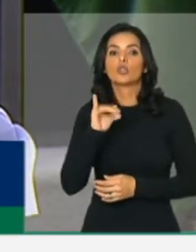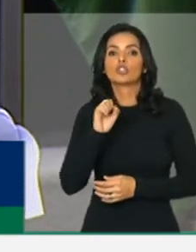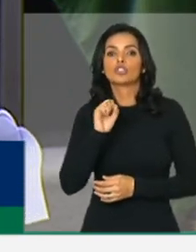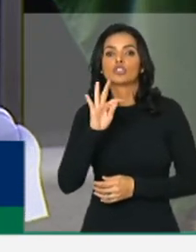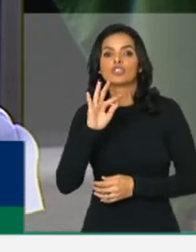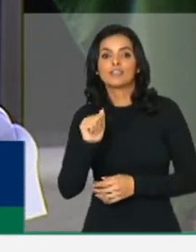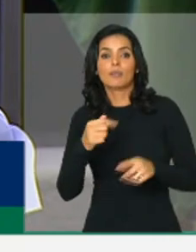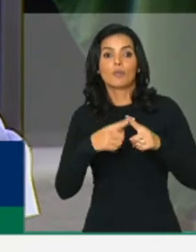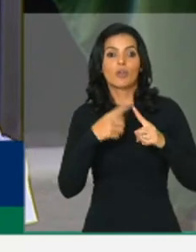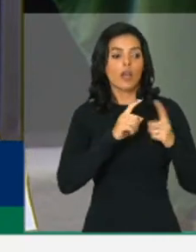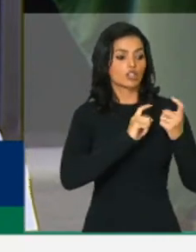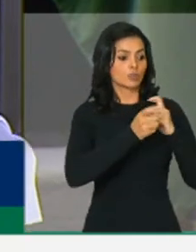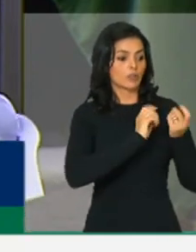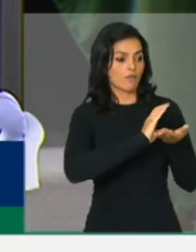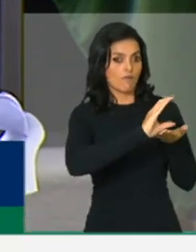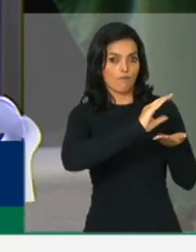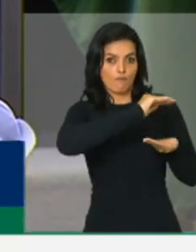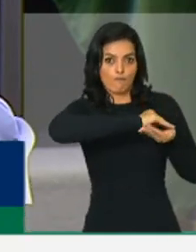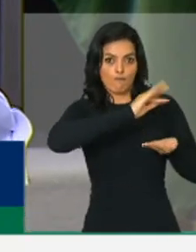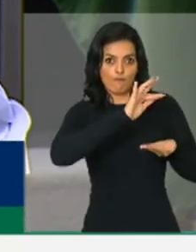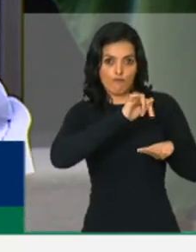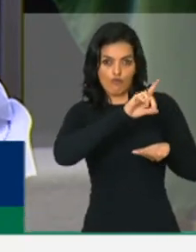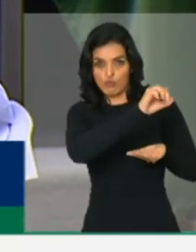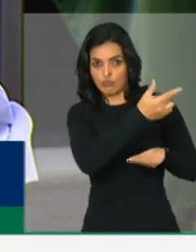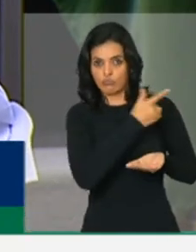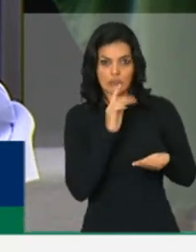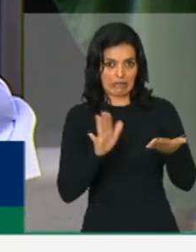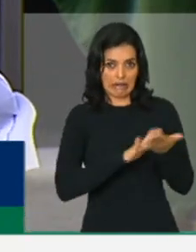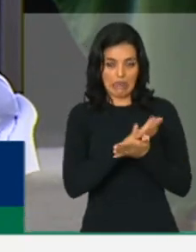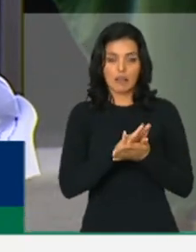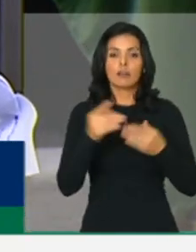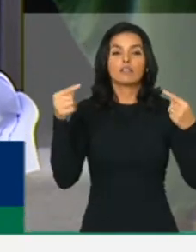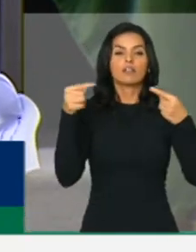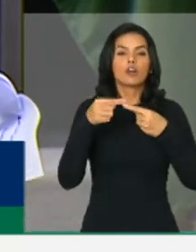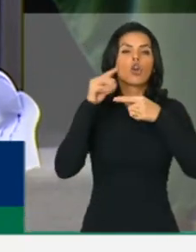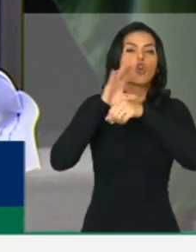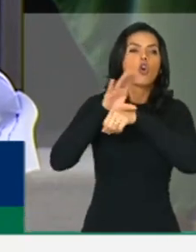CONSTITUCIONALIDADE MATERIAL VERIFICAMOS QUE A MEDIDA PROVISÓRIA EM ANÁLISE NÃO DISPOSITIVO DE NATUREZA